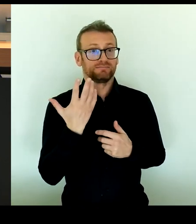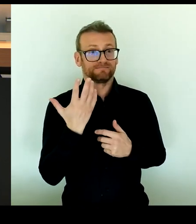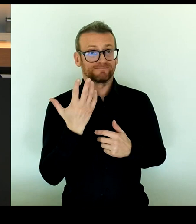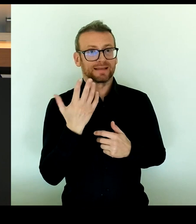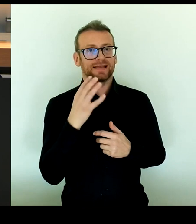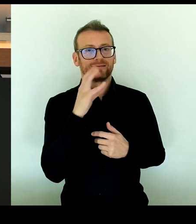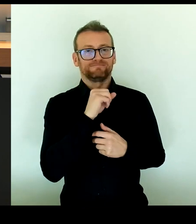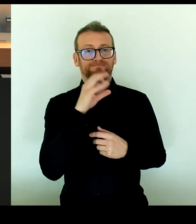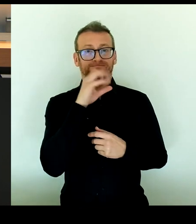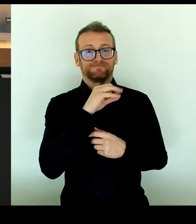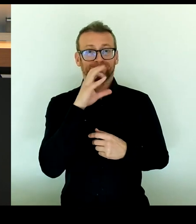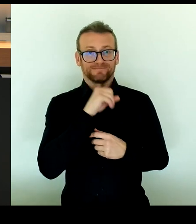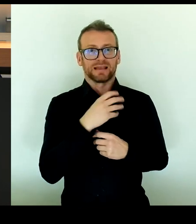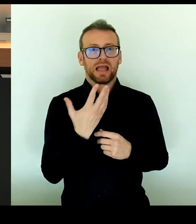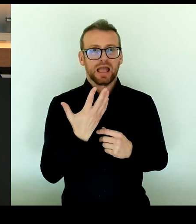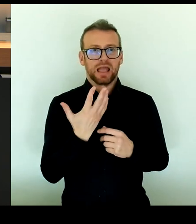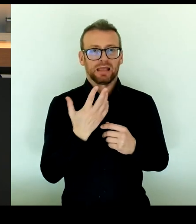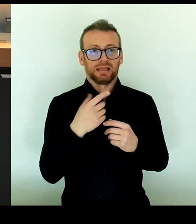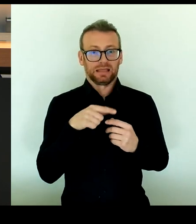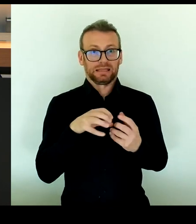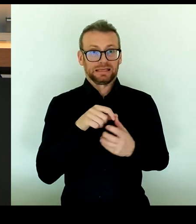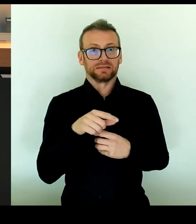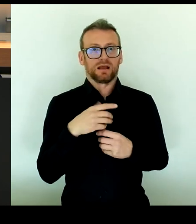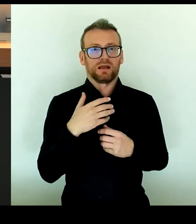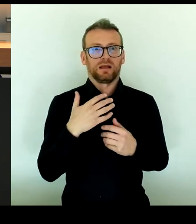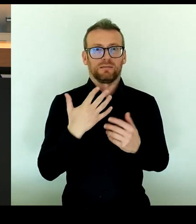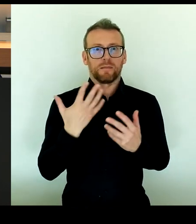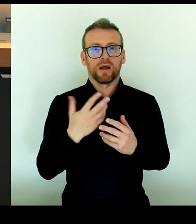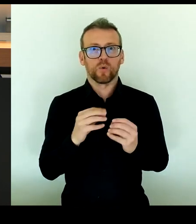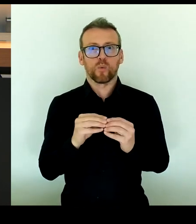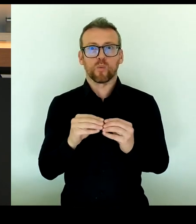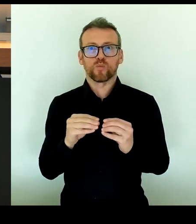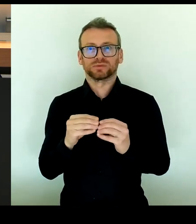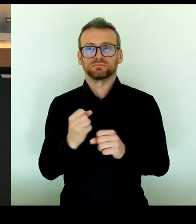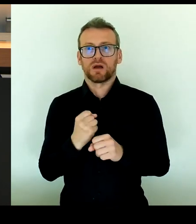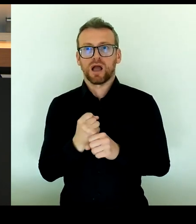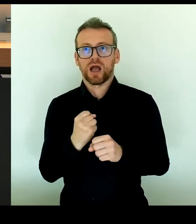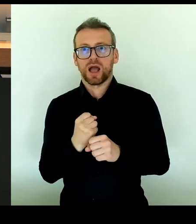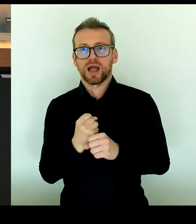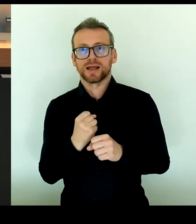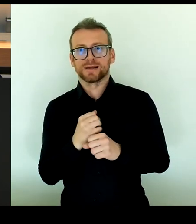Kollege Lehmann, ich nehmen Sie dabei am Wort, das wir diesmal das auch halten. Und als letzten Punkt